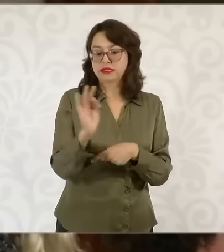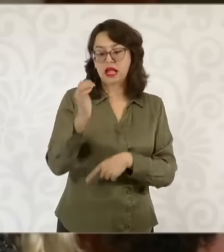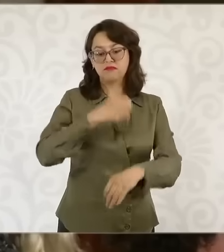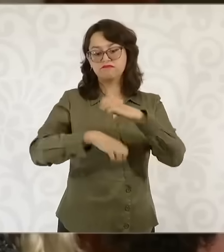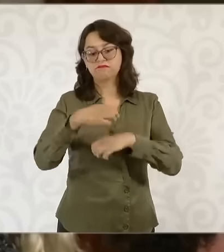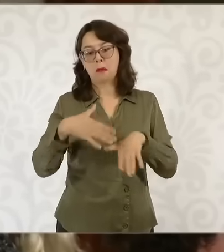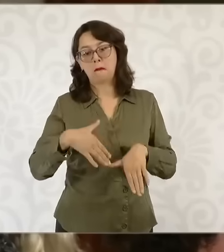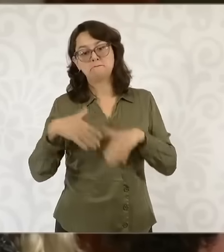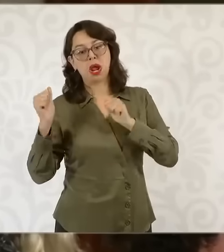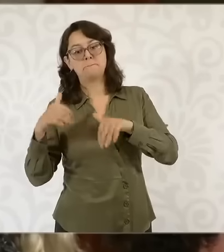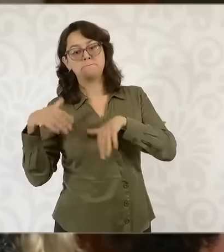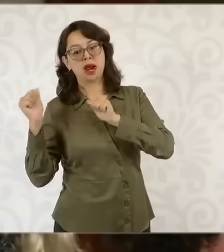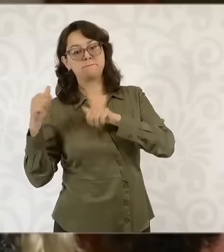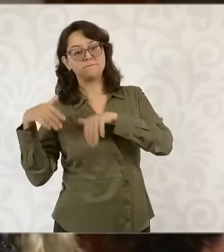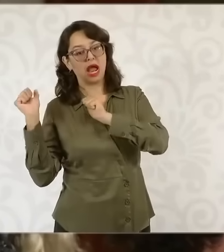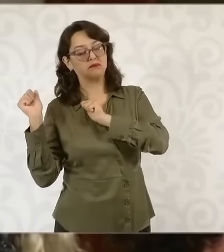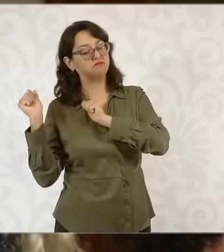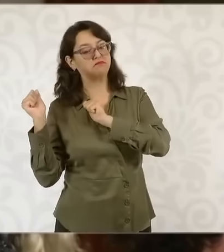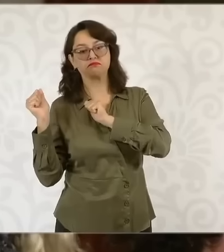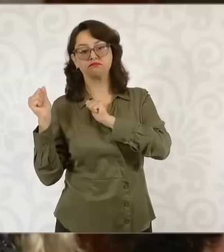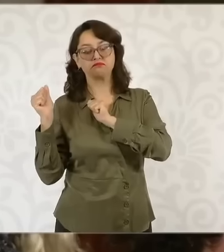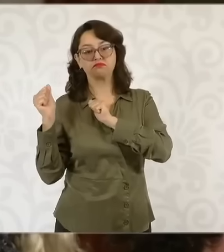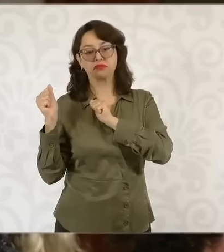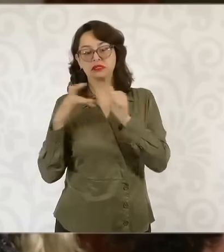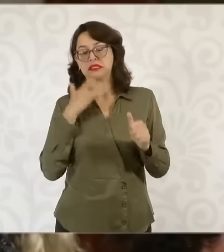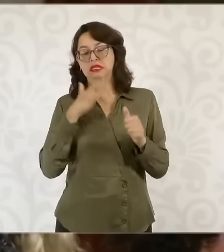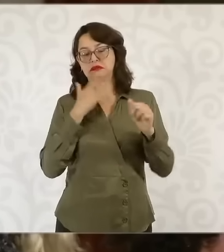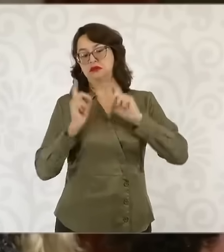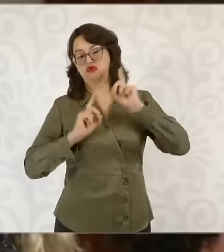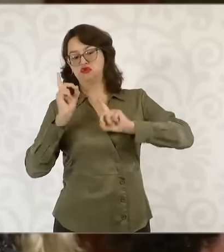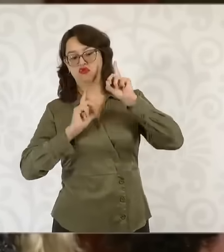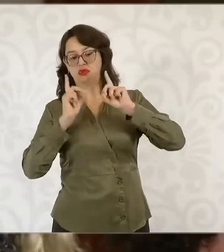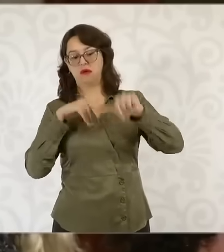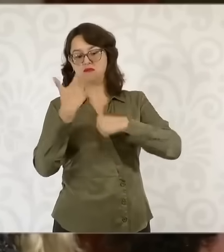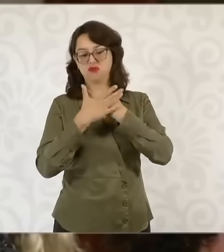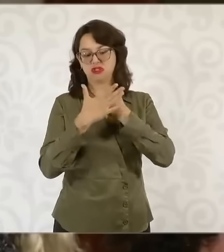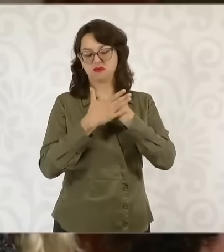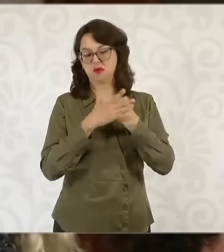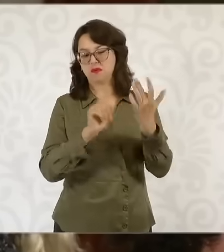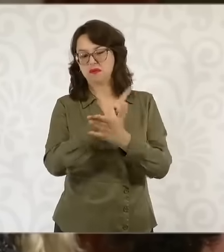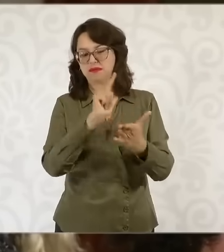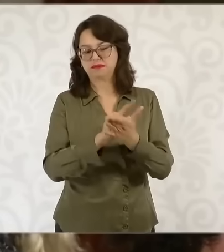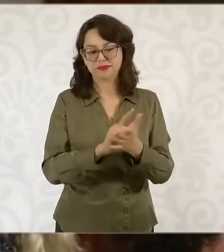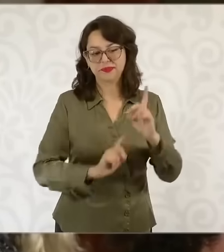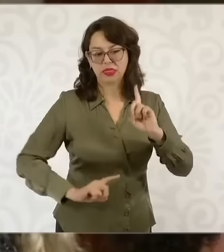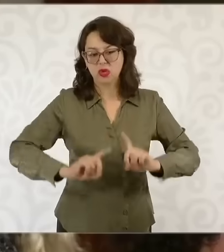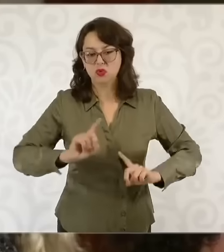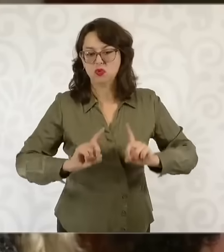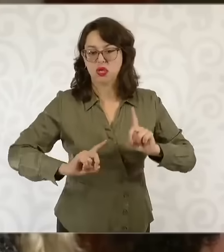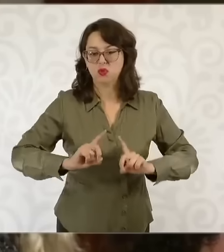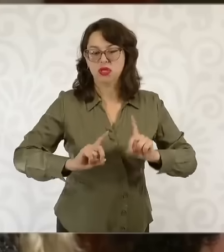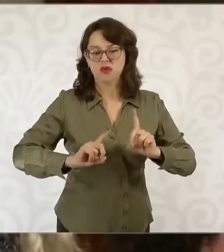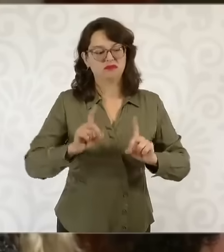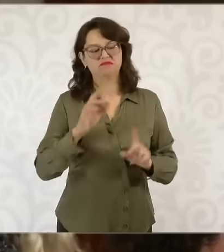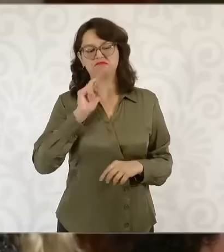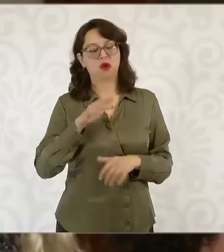un supuesto incierto en lo que es la la certeza jurídica, perdón, de del país. ¿Habría posibilidad